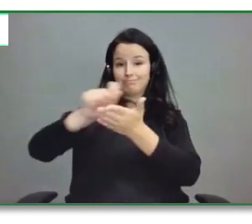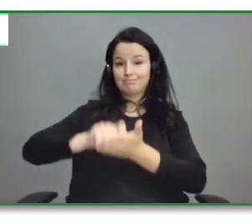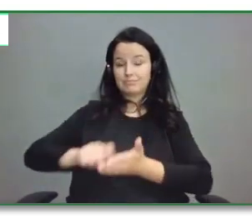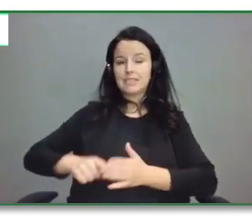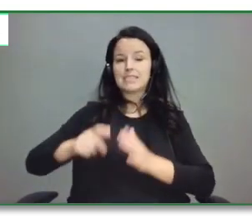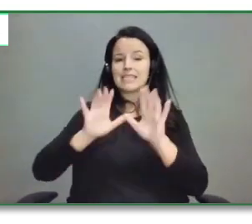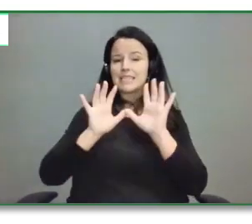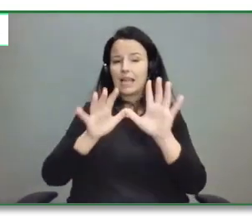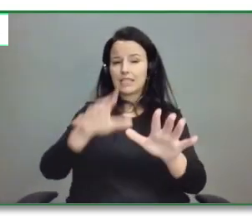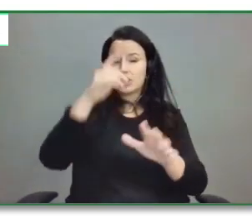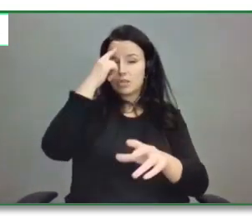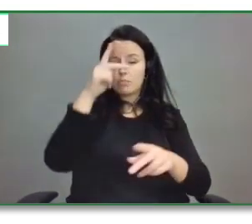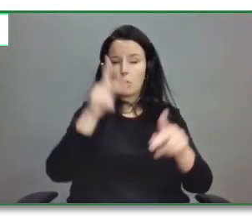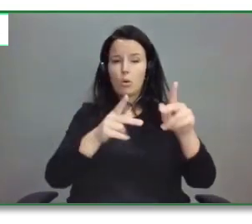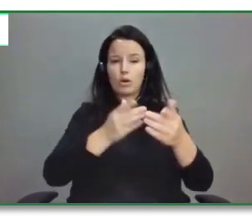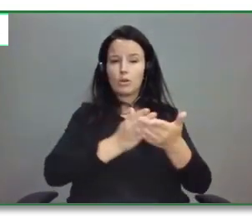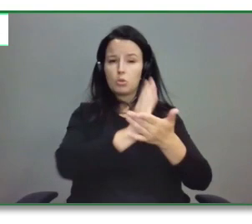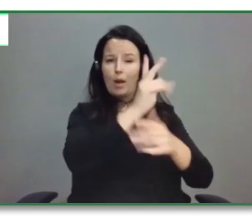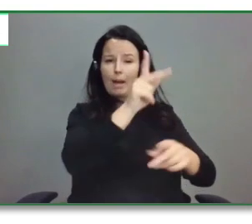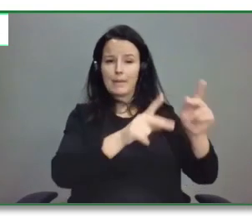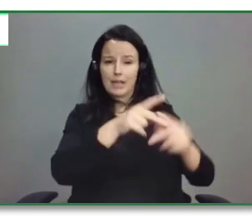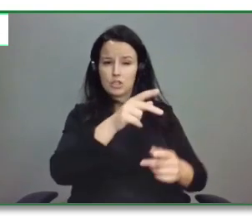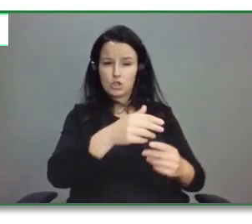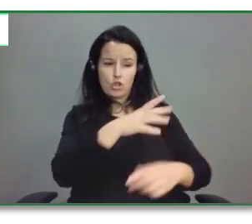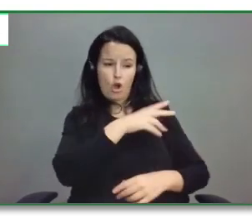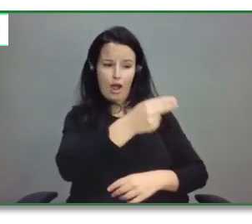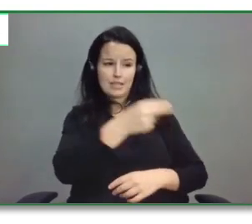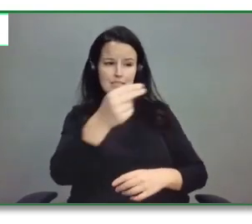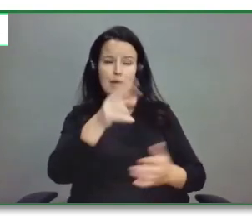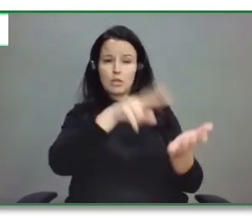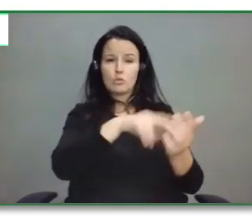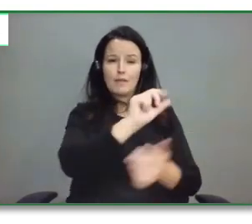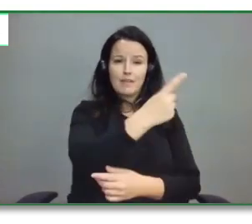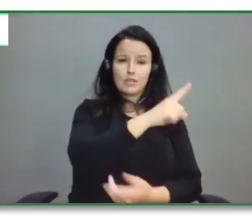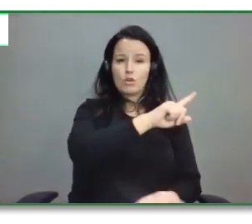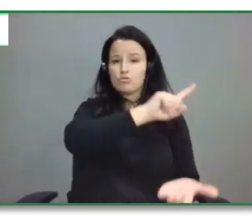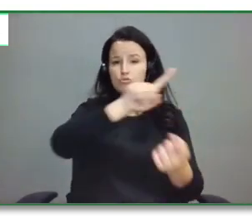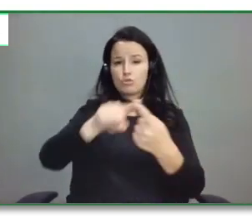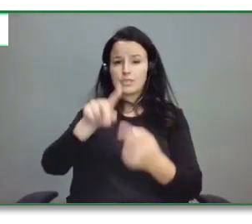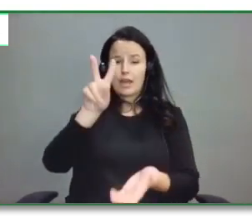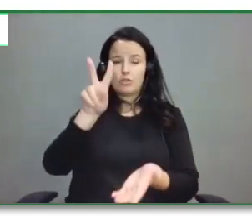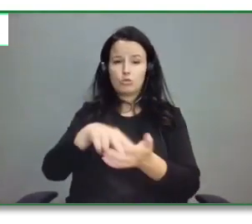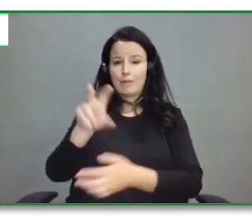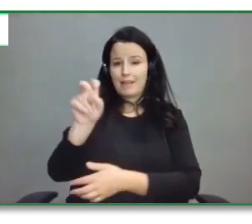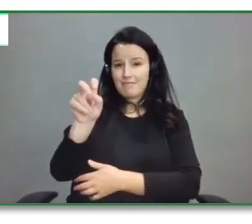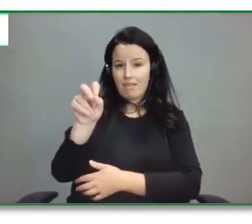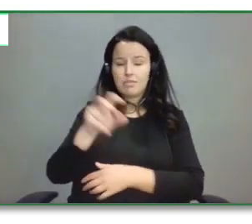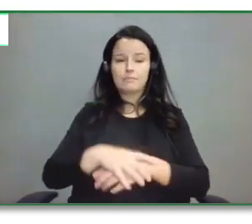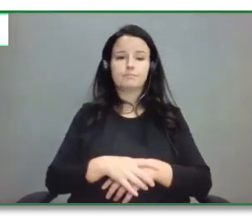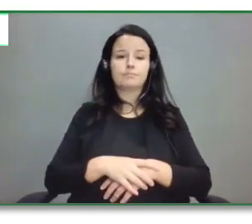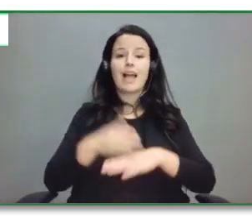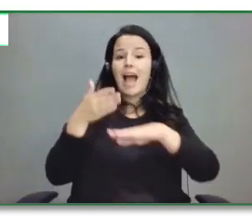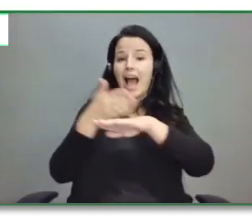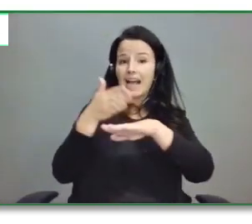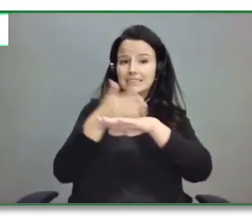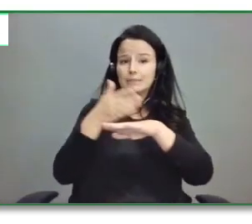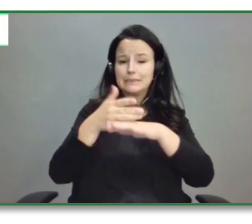personnes vivant avec un handicap 2021 à